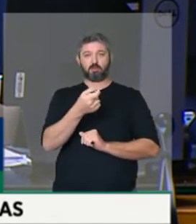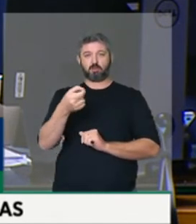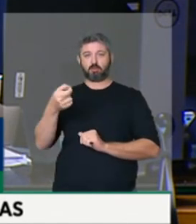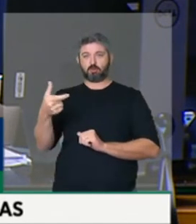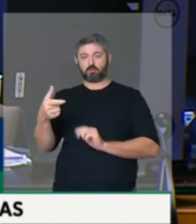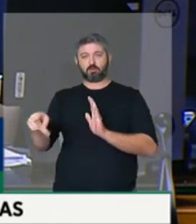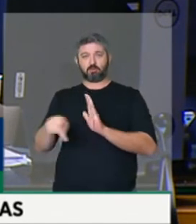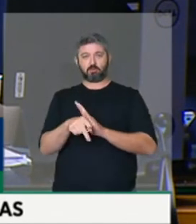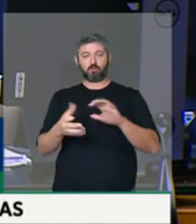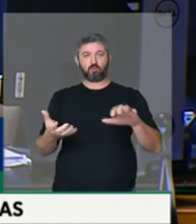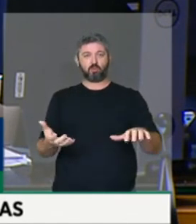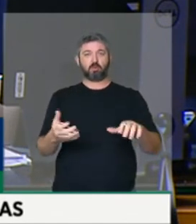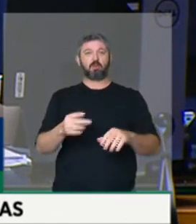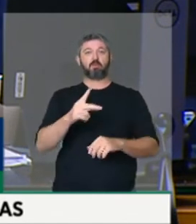CONSTITUCIONAIS DE RELEVÂNCIA